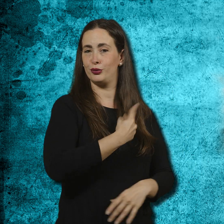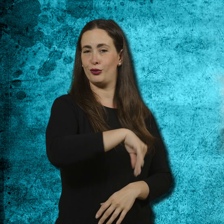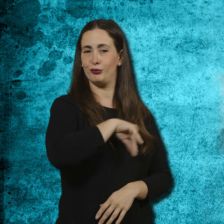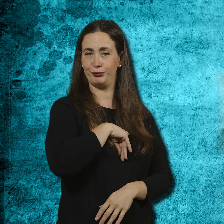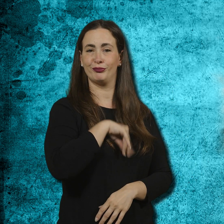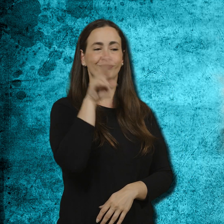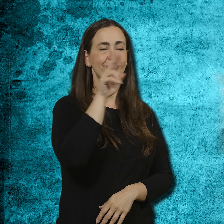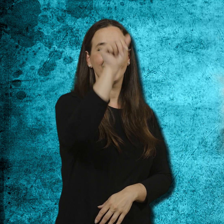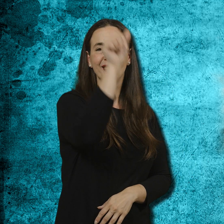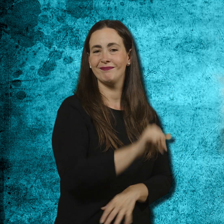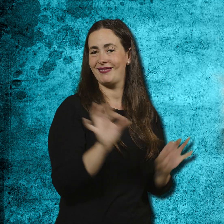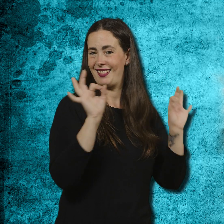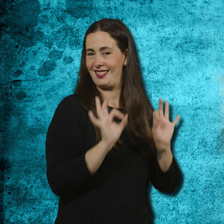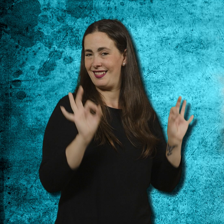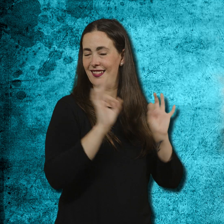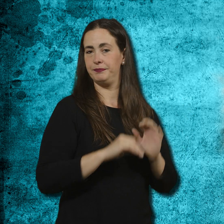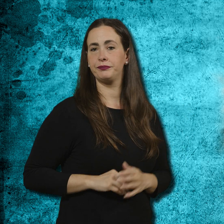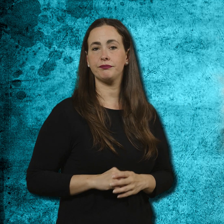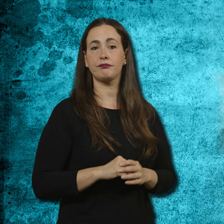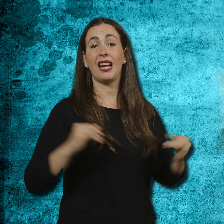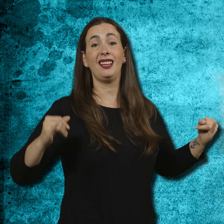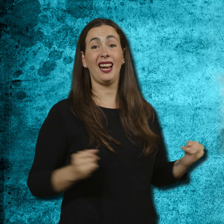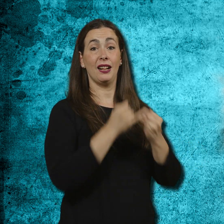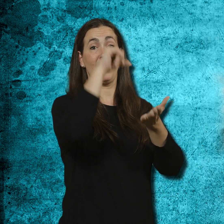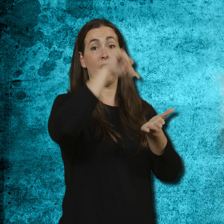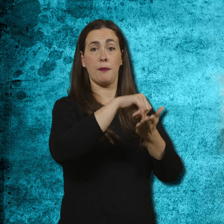un projecte la materialització del qual ja no va ser a temps de veure.